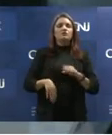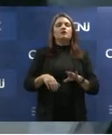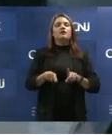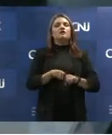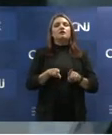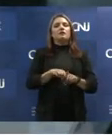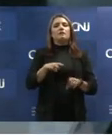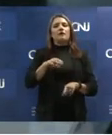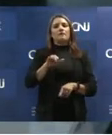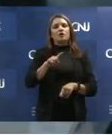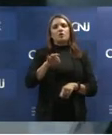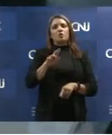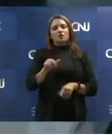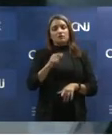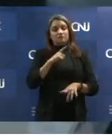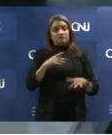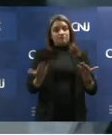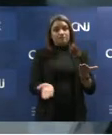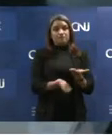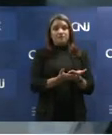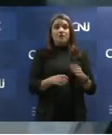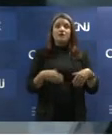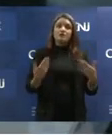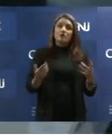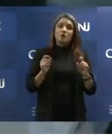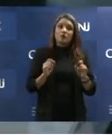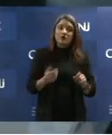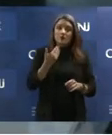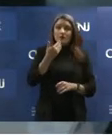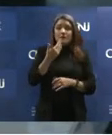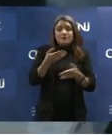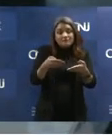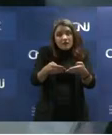por tais fundamentos e rogando uma vez mais vénias, a eminente relatora Voto